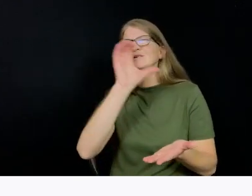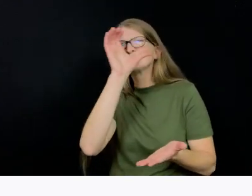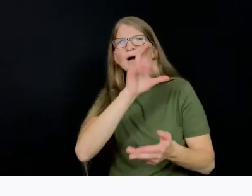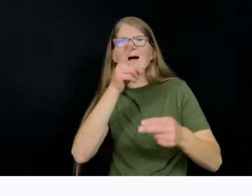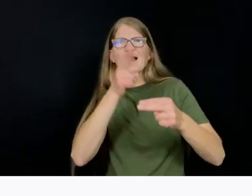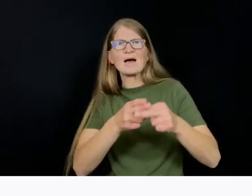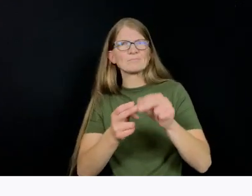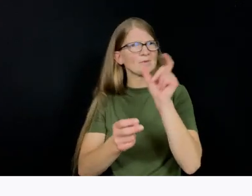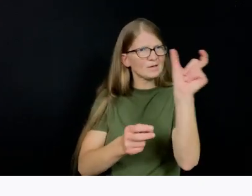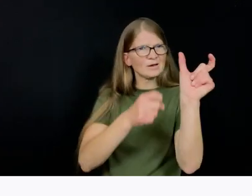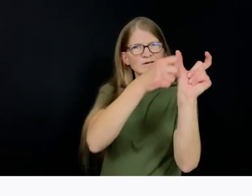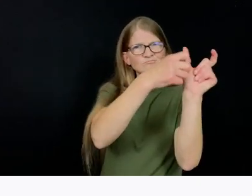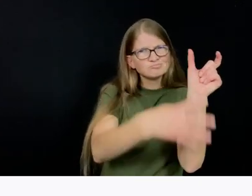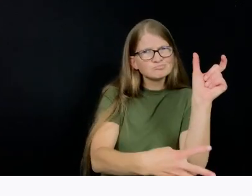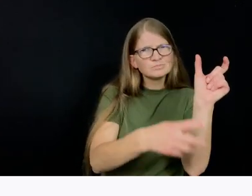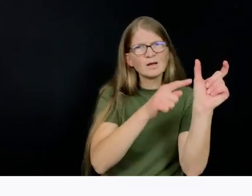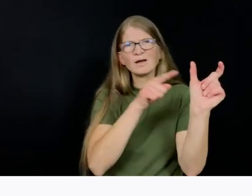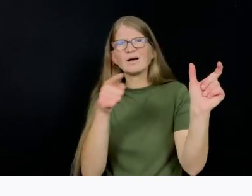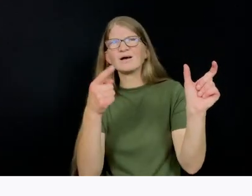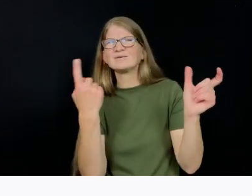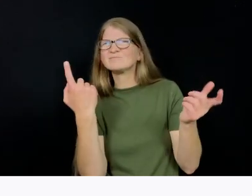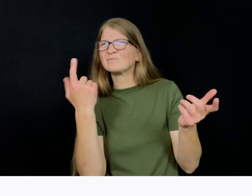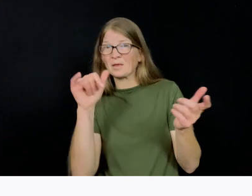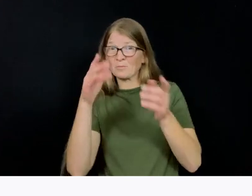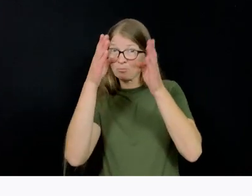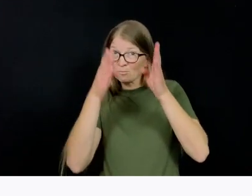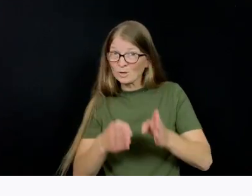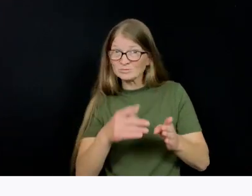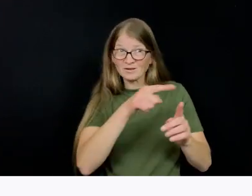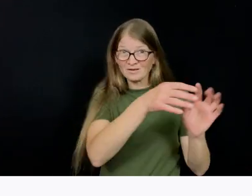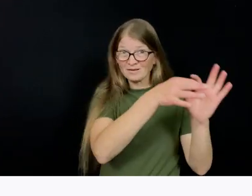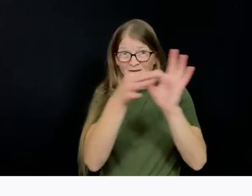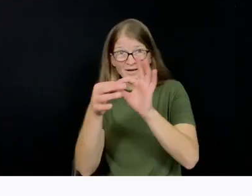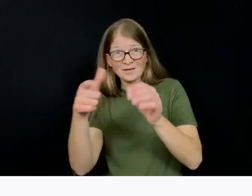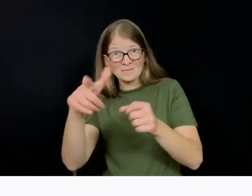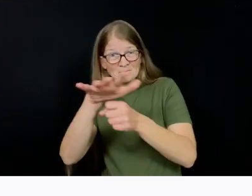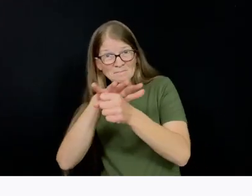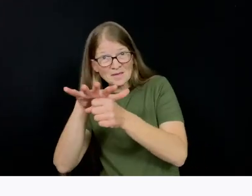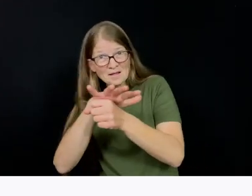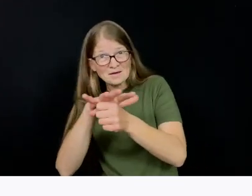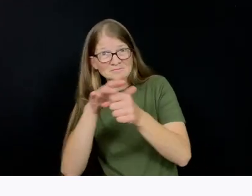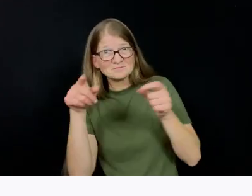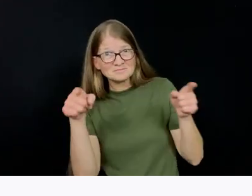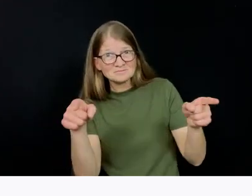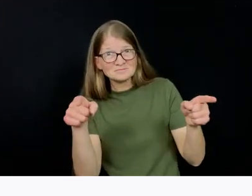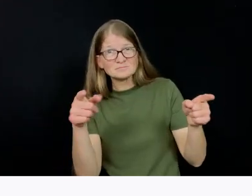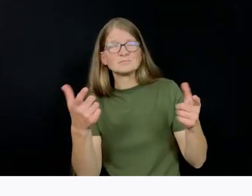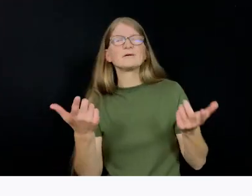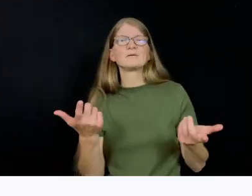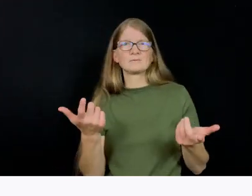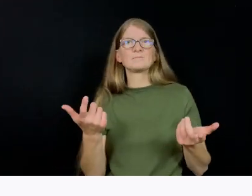أو إذا تم ذكر شخص ومكان معًا يُبرز الذكاء الاصطناعي اتصالات جديدة